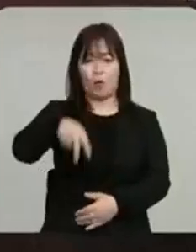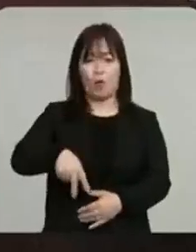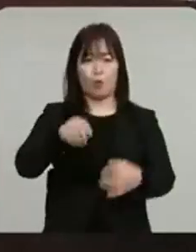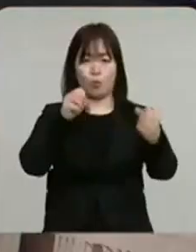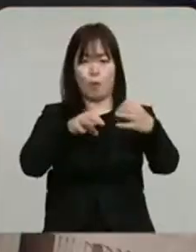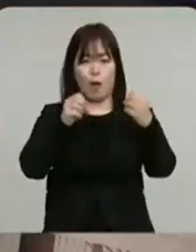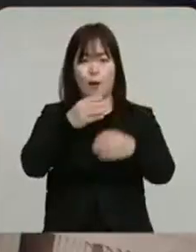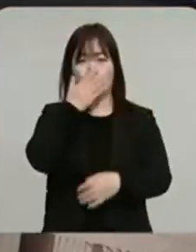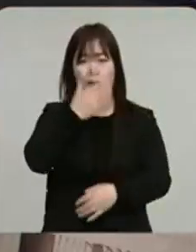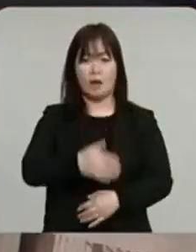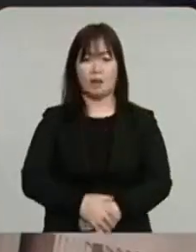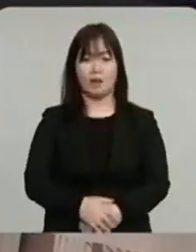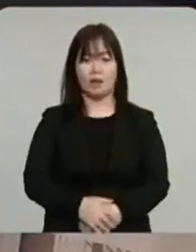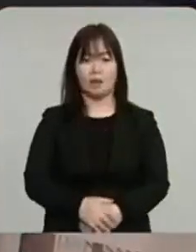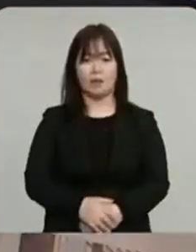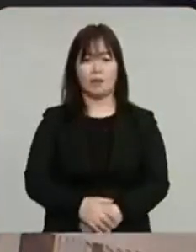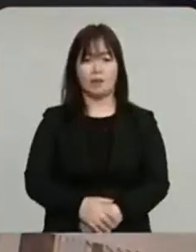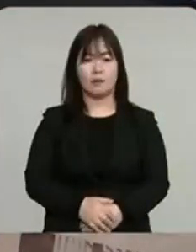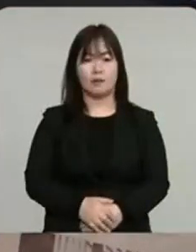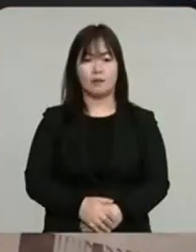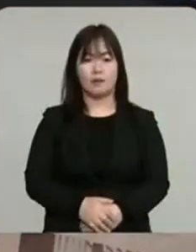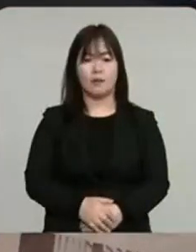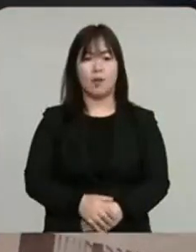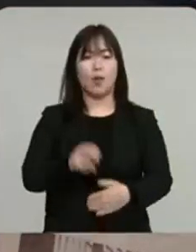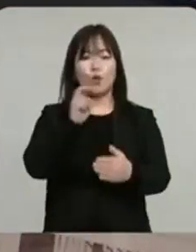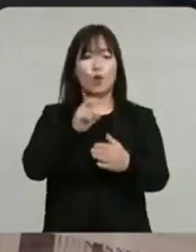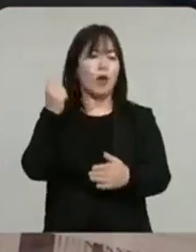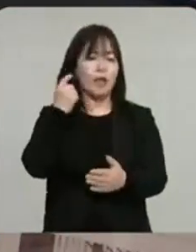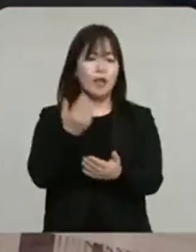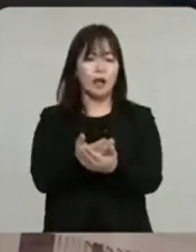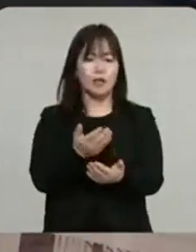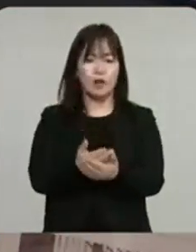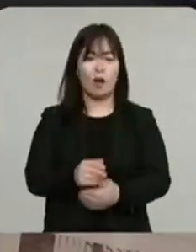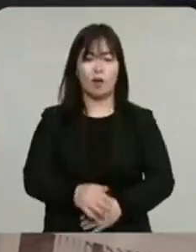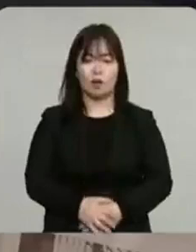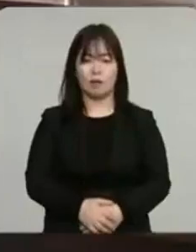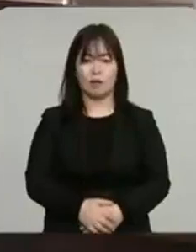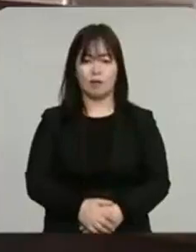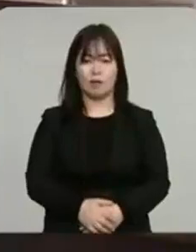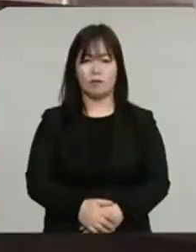임영웅 노래 들려줘. 부탁하신 영상 틀어드릴게요.